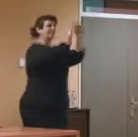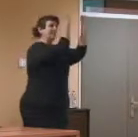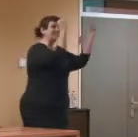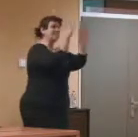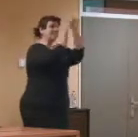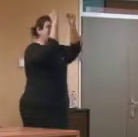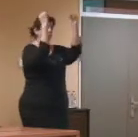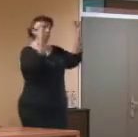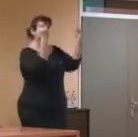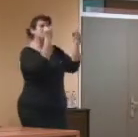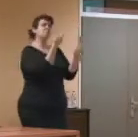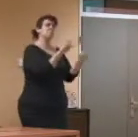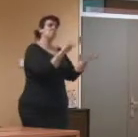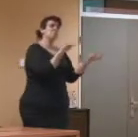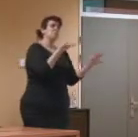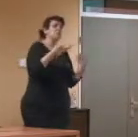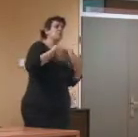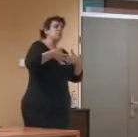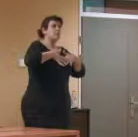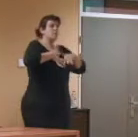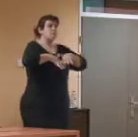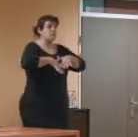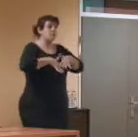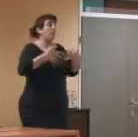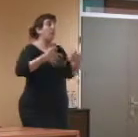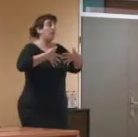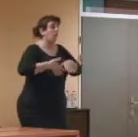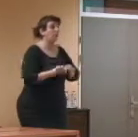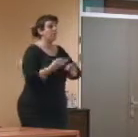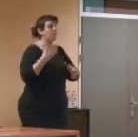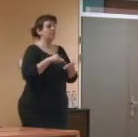y para eso normalmente hay que tener un plan previo, no solamente rendir cuentas de lo que has hecho